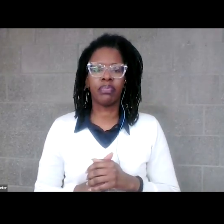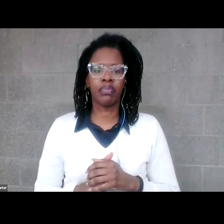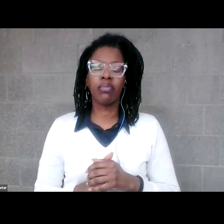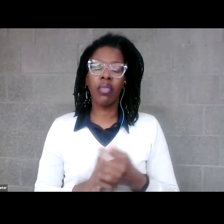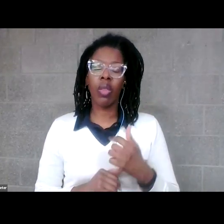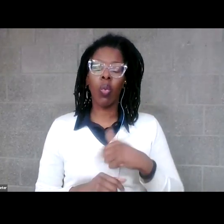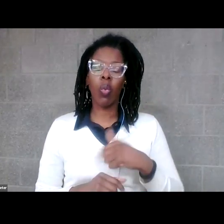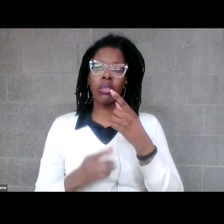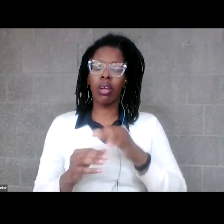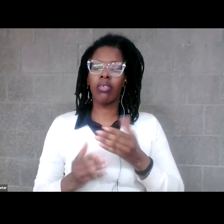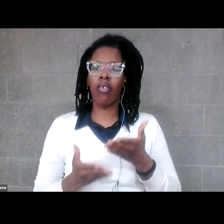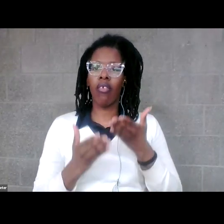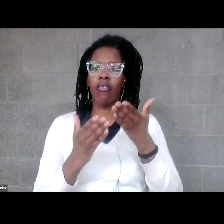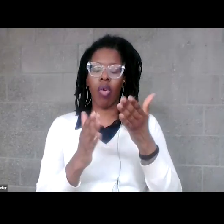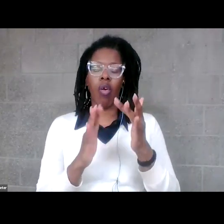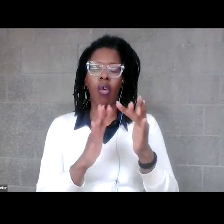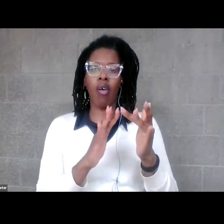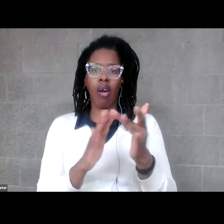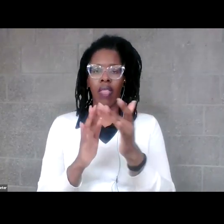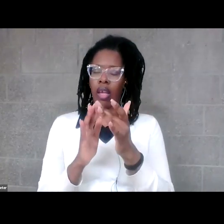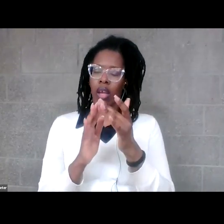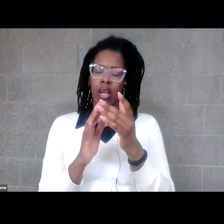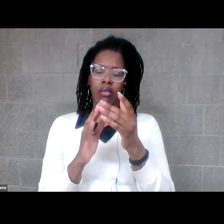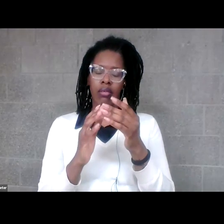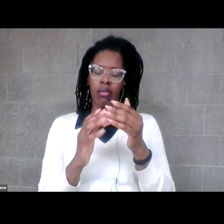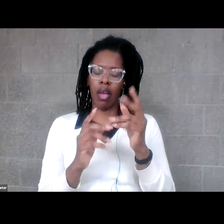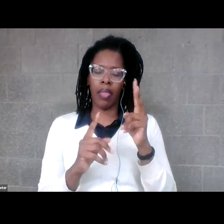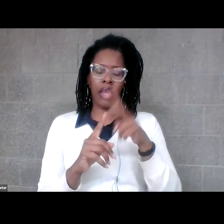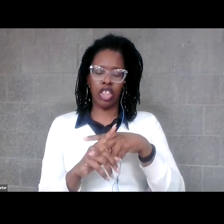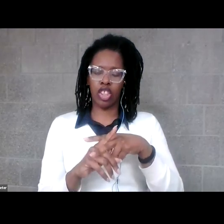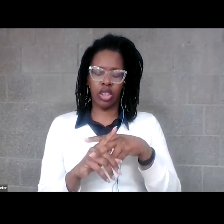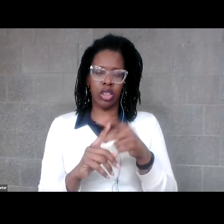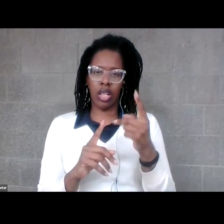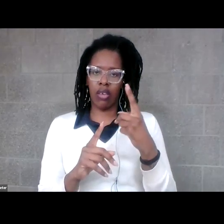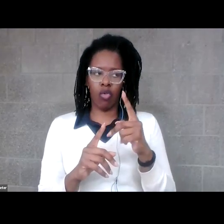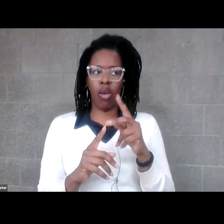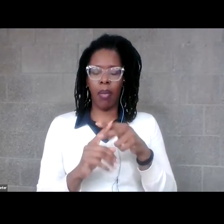una solicitud en línea simplificada para algunos solicitantes a partir de diciembre,